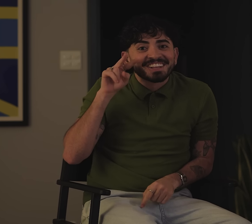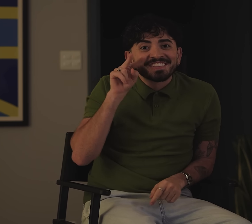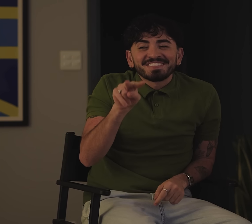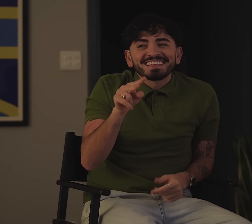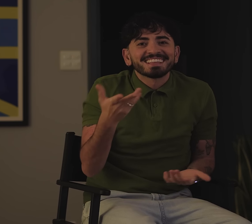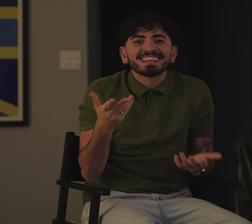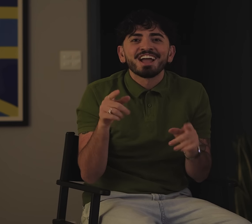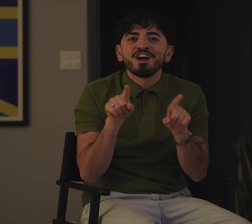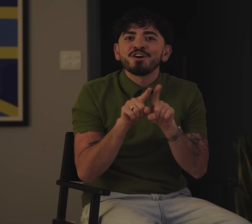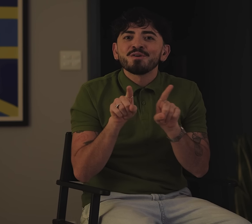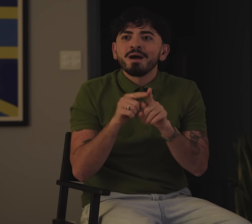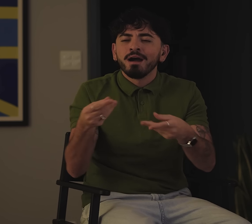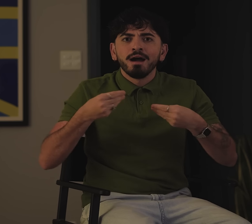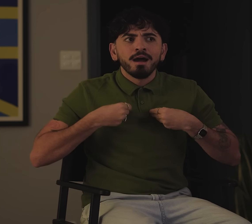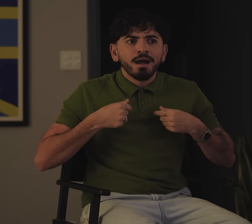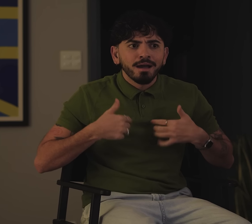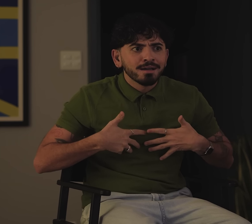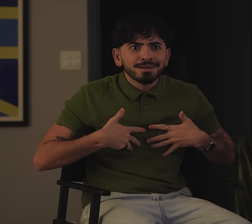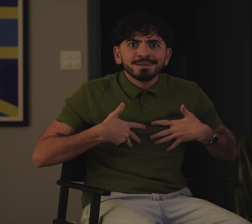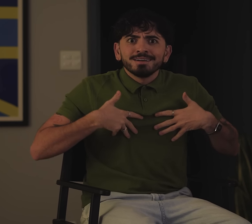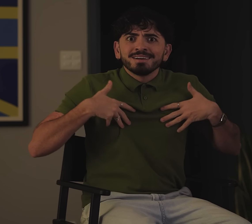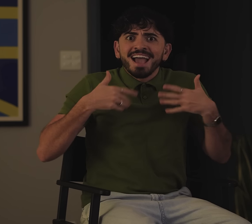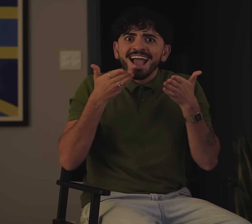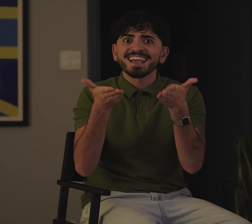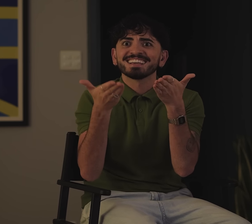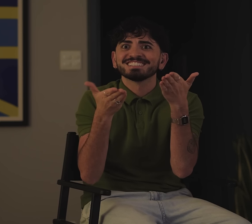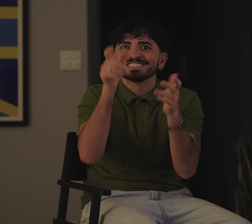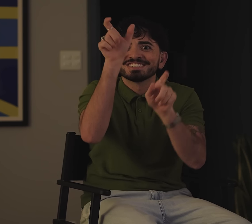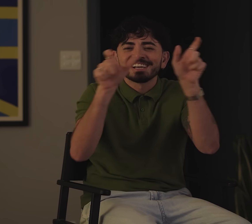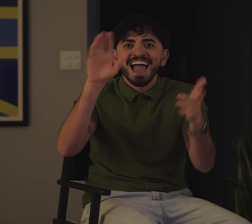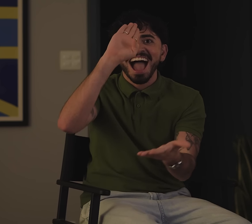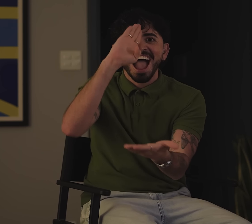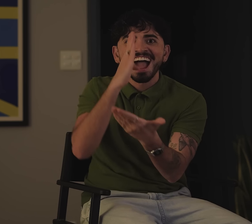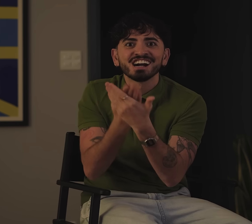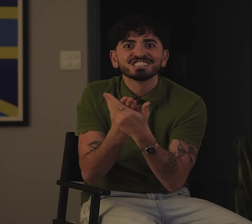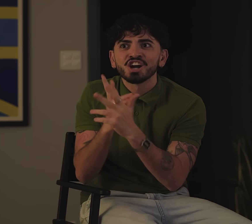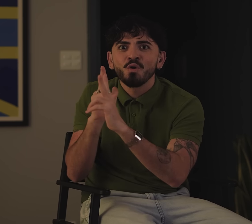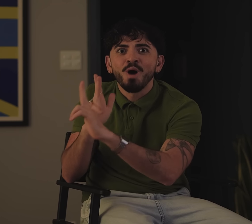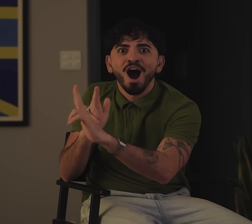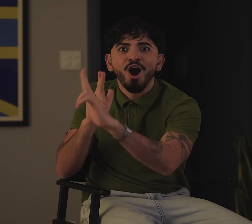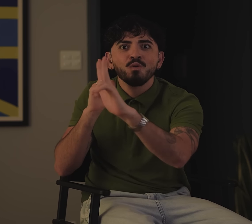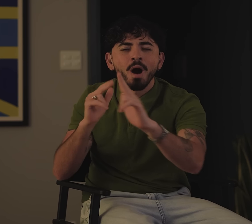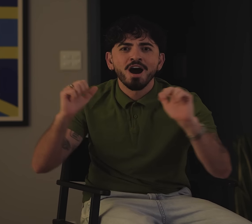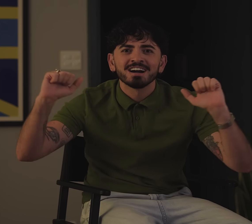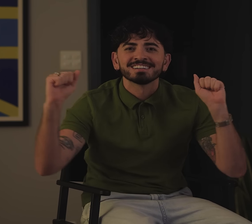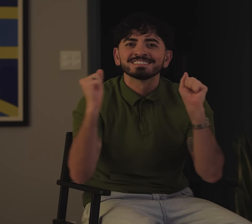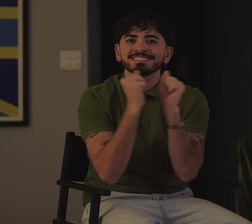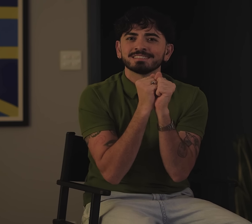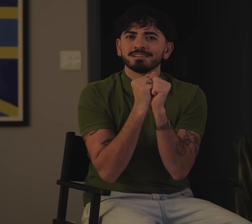E talvez essa seja uma das coisas que mais me deixam orgulhoso. Ao longo desses anos, muitas pessoas acreditaram no propósito da Euforie-se.